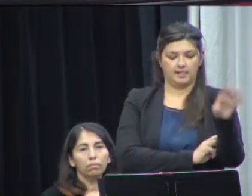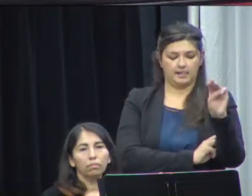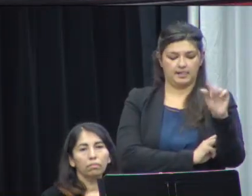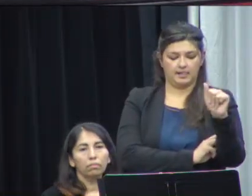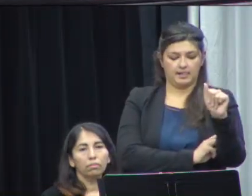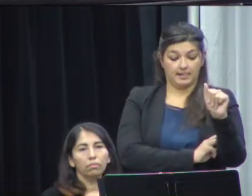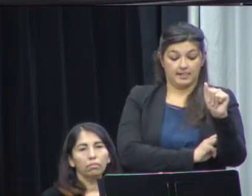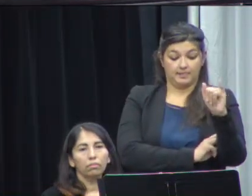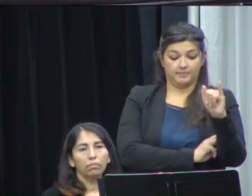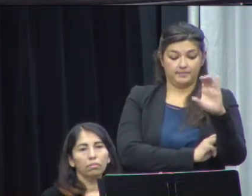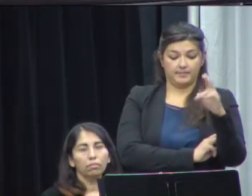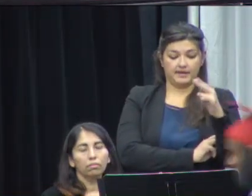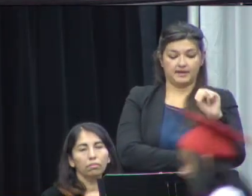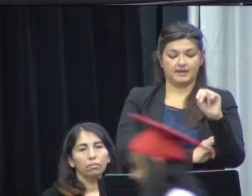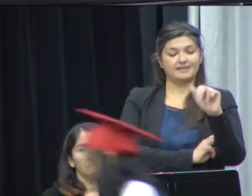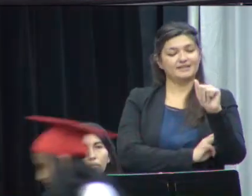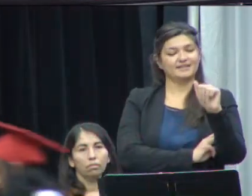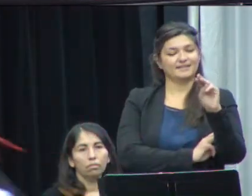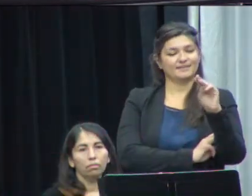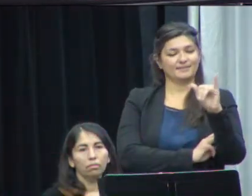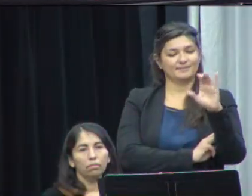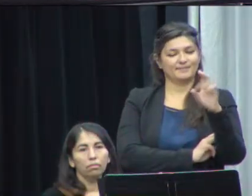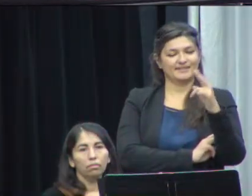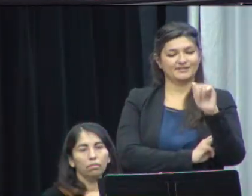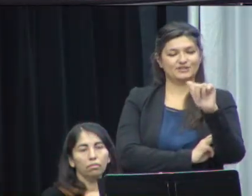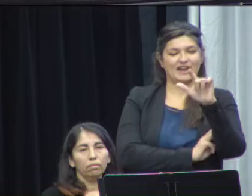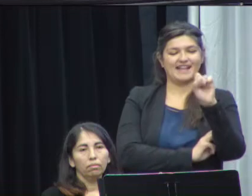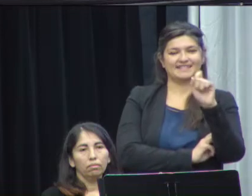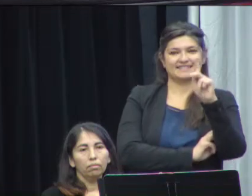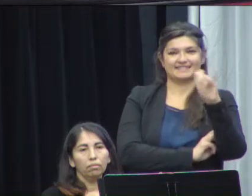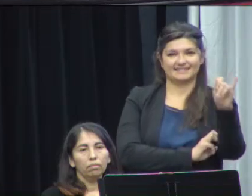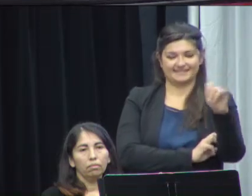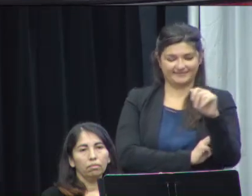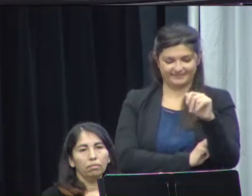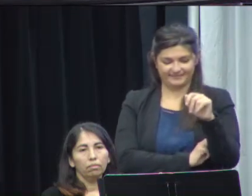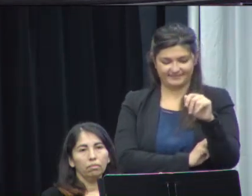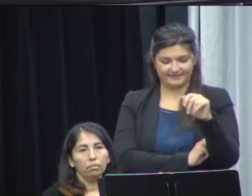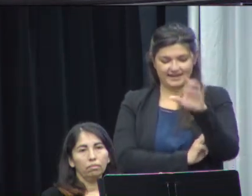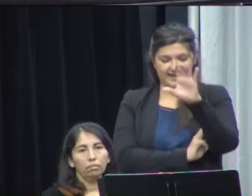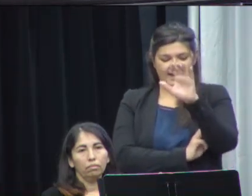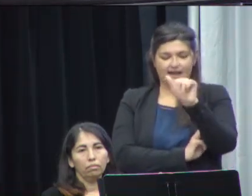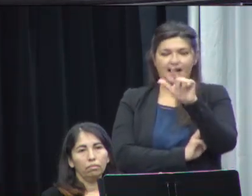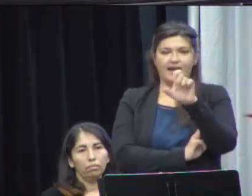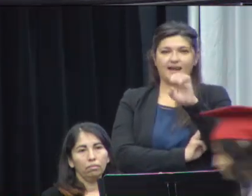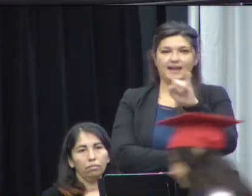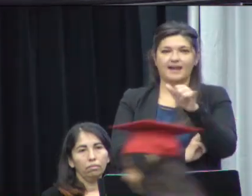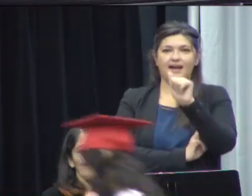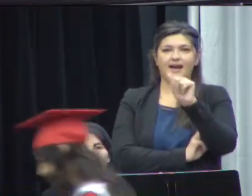(audience applauds) Alejandro Miranda. (audience applauds)